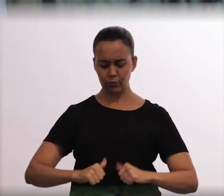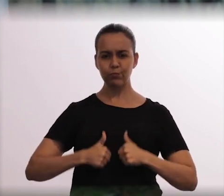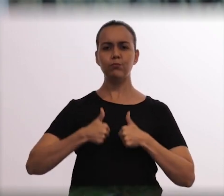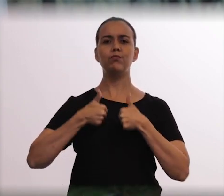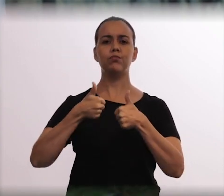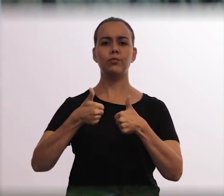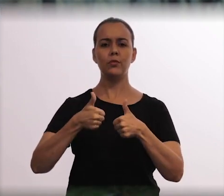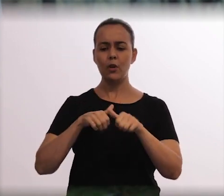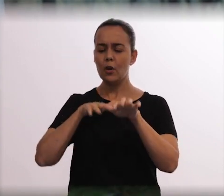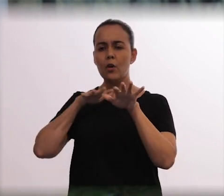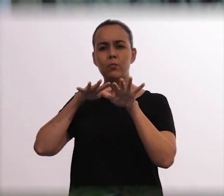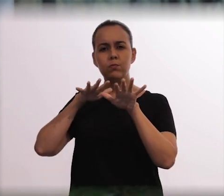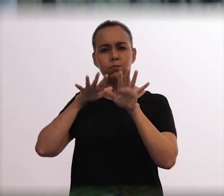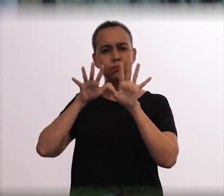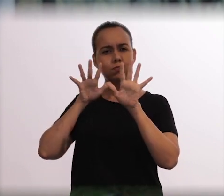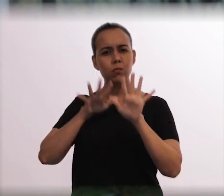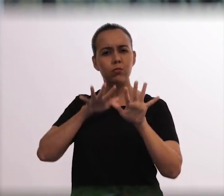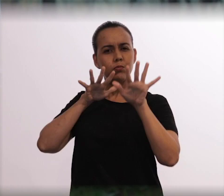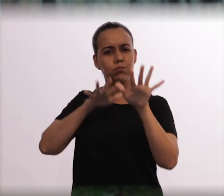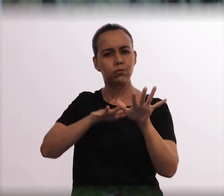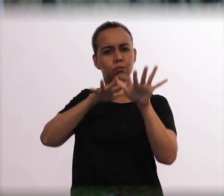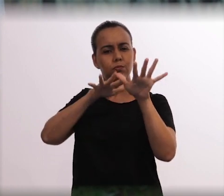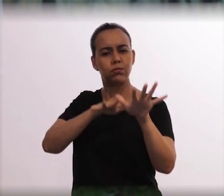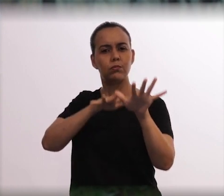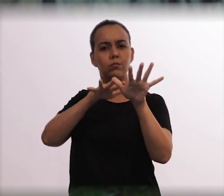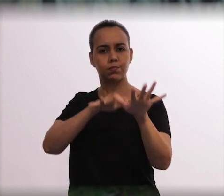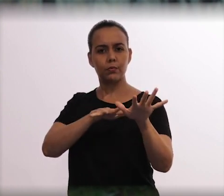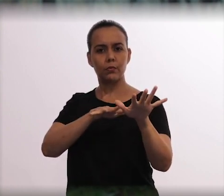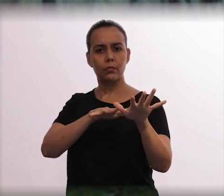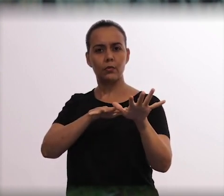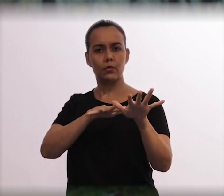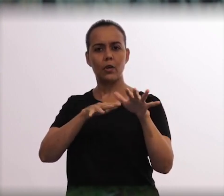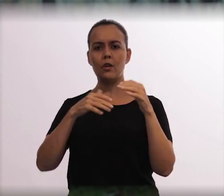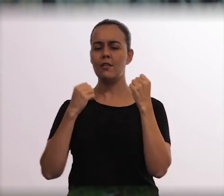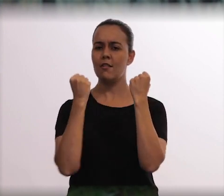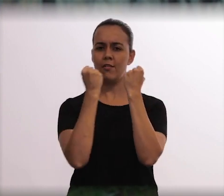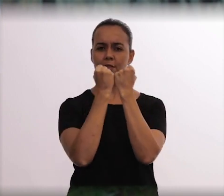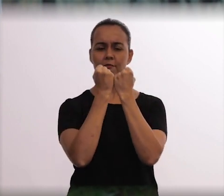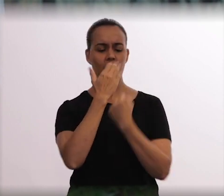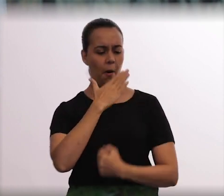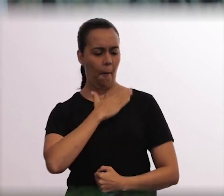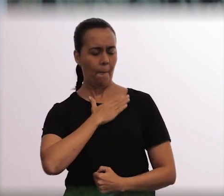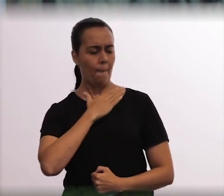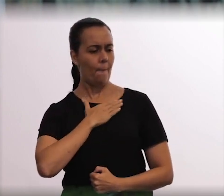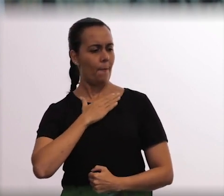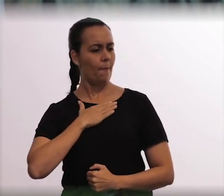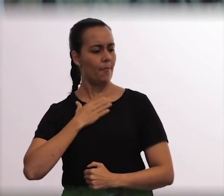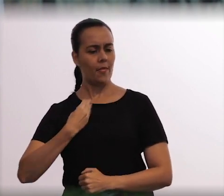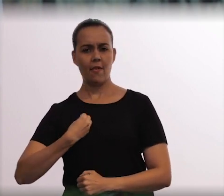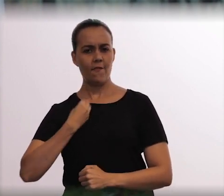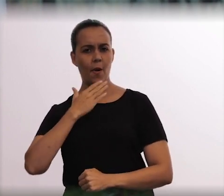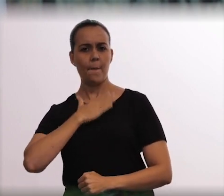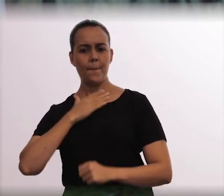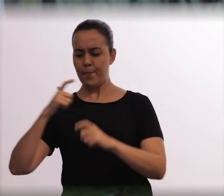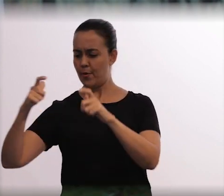pelas diferentes formas de se mobilizar, né? Que continuam existindo e que tem hoje em dia.